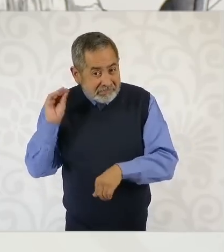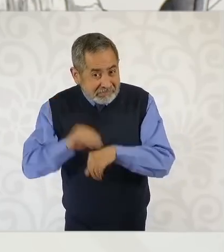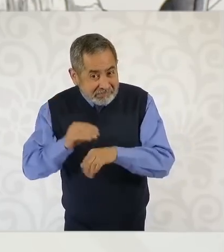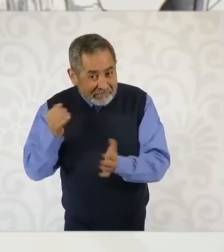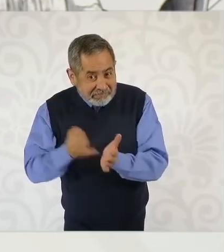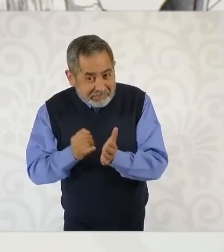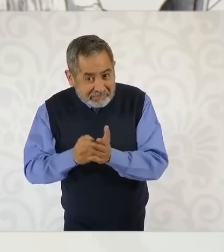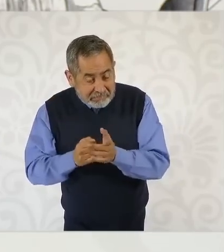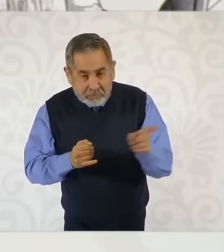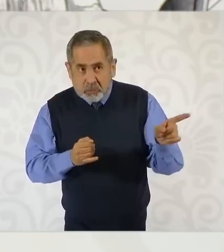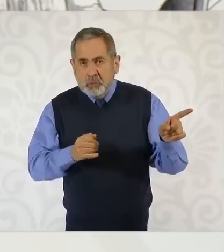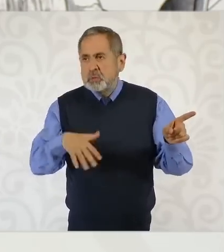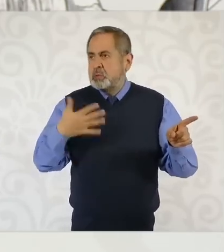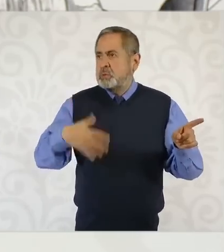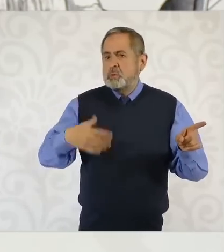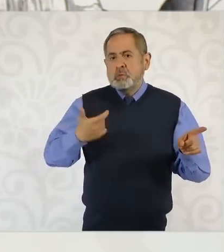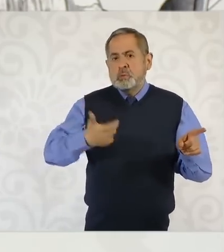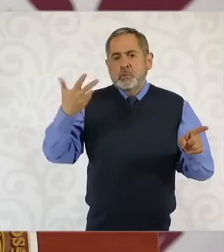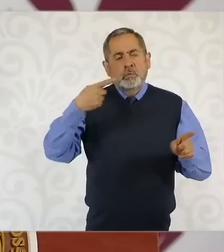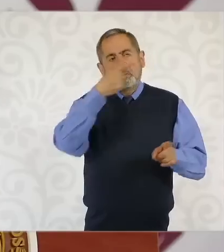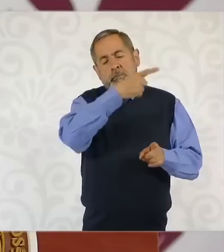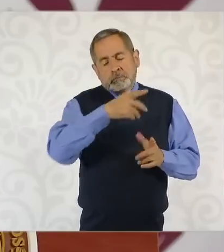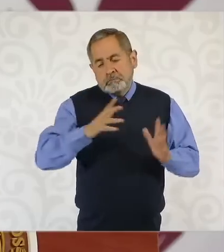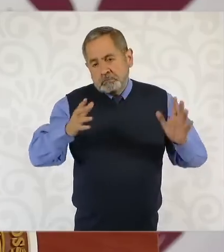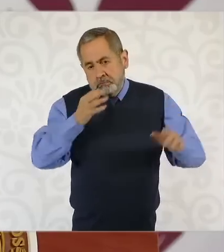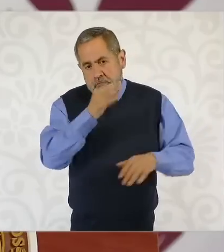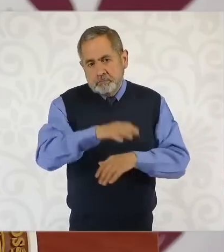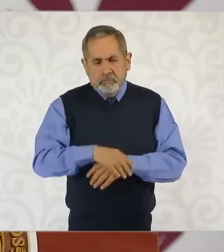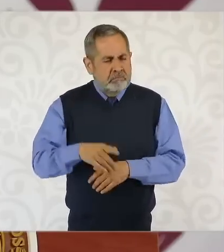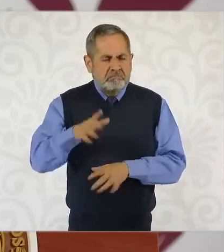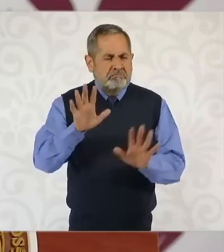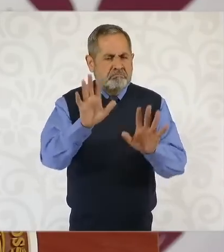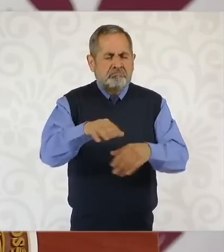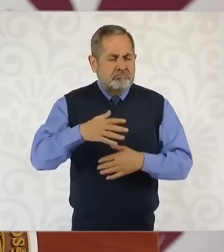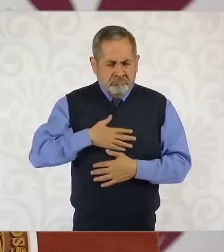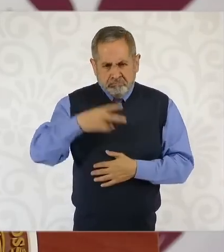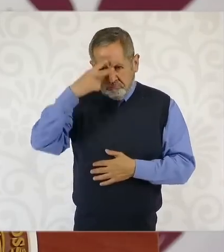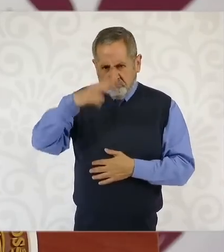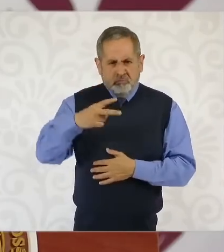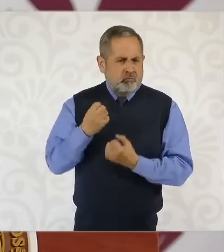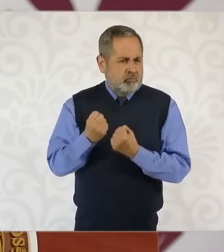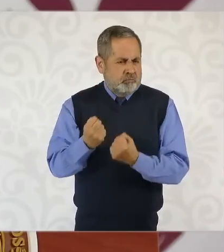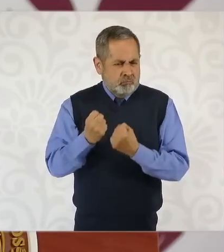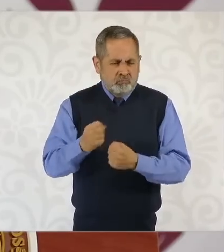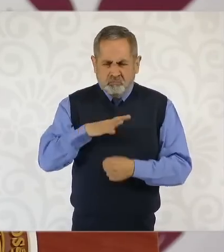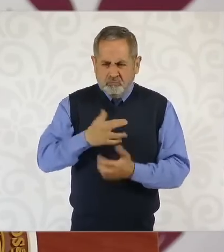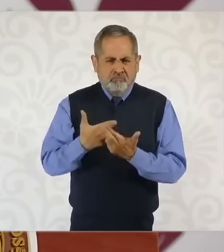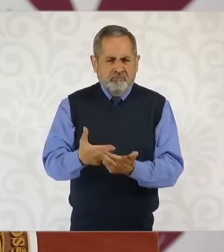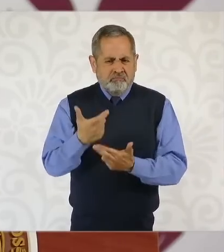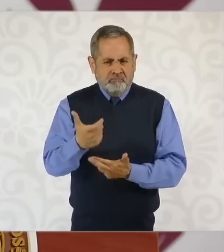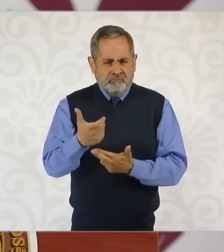entonces eh está fuerte la economía de México y vamos a salir cualquiera de las circunstancias